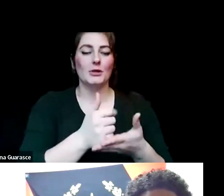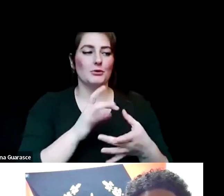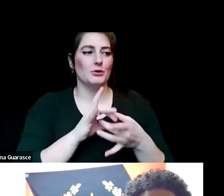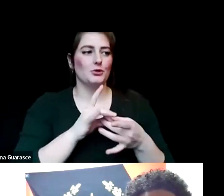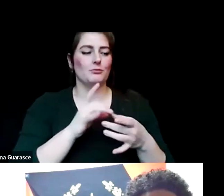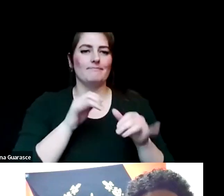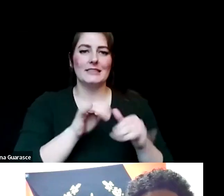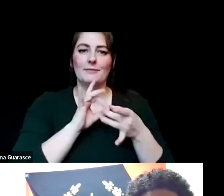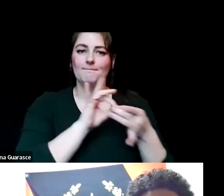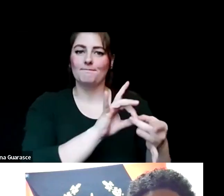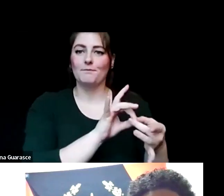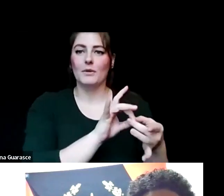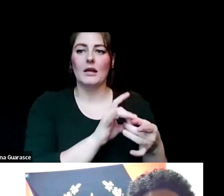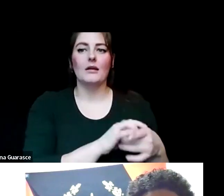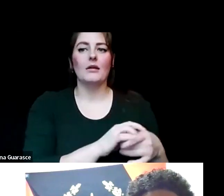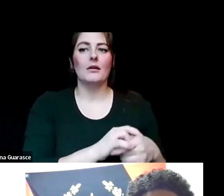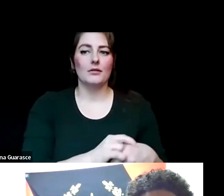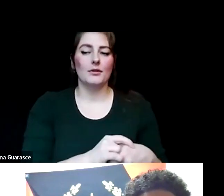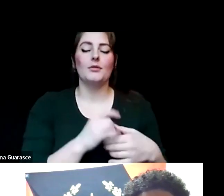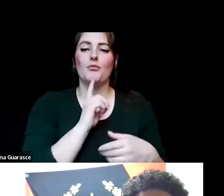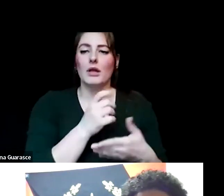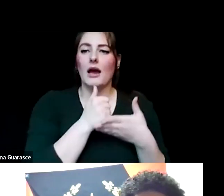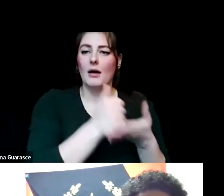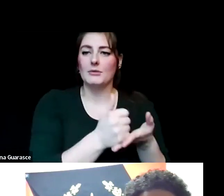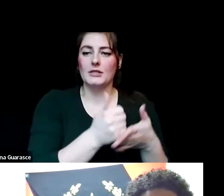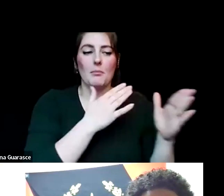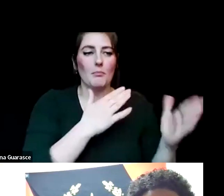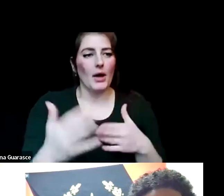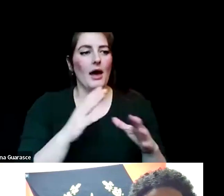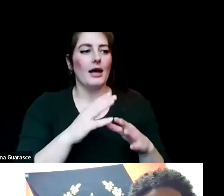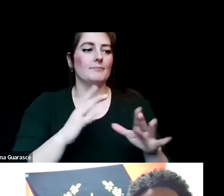y nos ayuda a planificar eventos o cualquier cosa así,